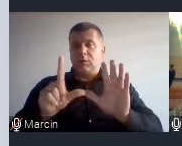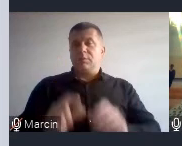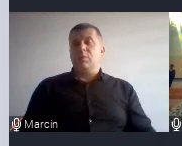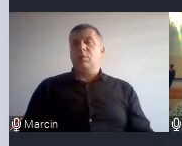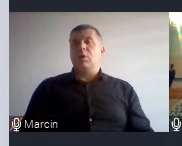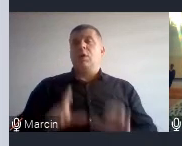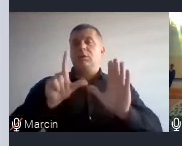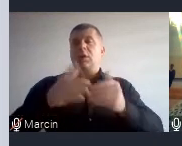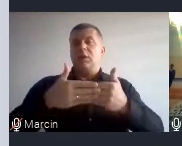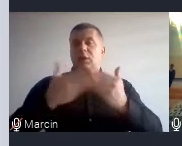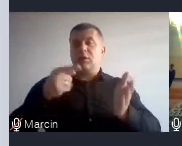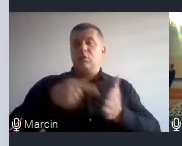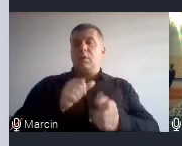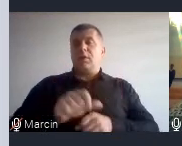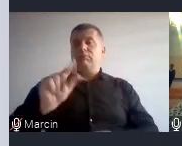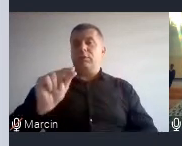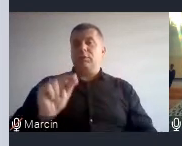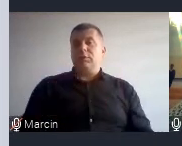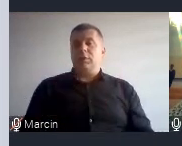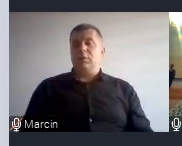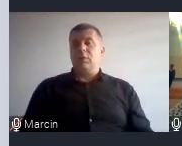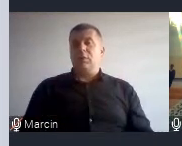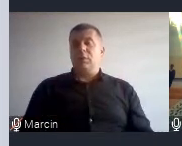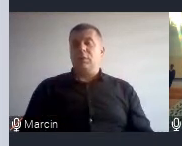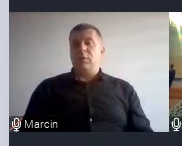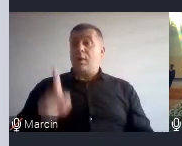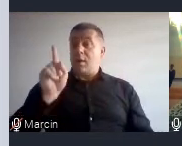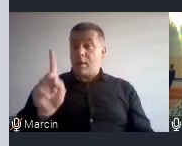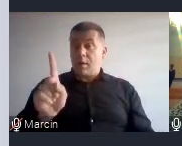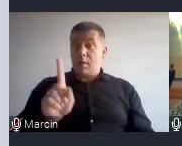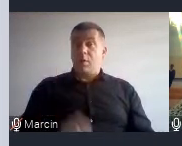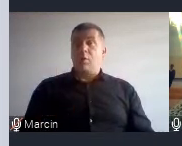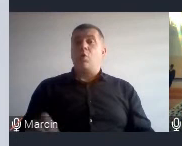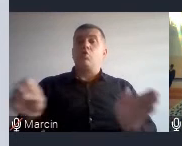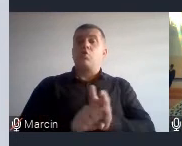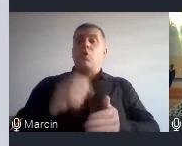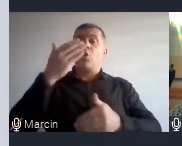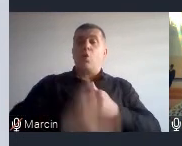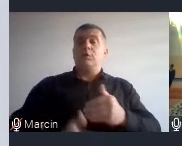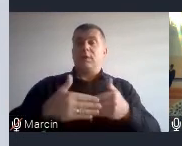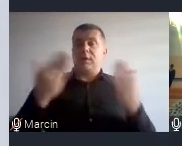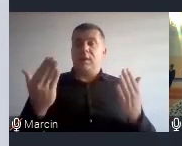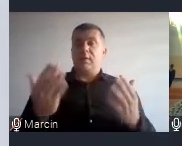siódmym dniem jest poniedziałek, ale do końca dnia.